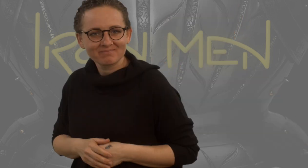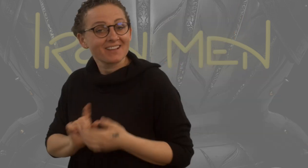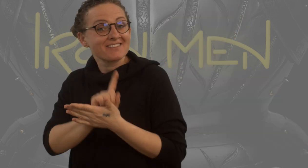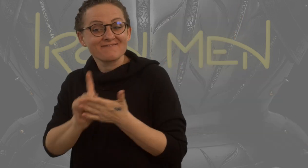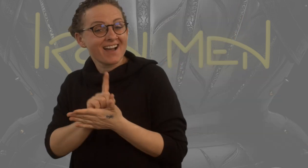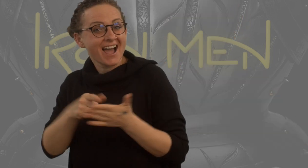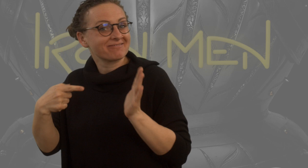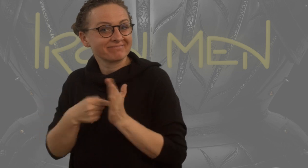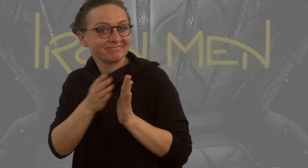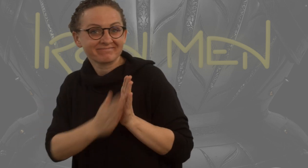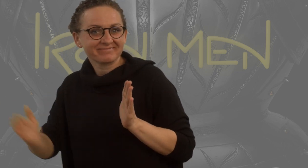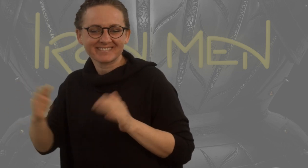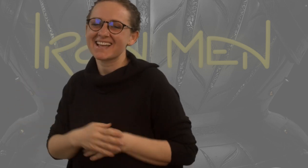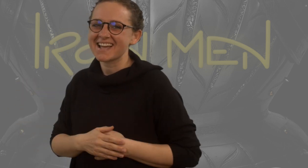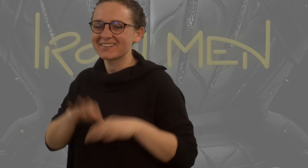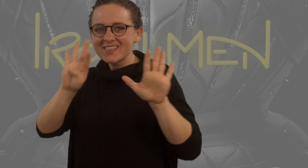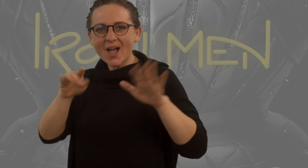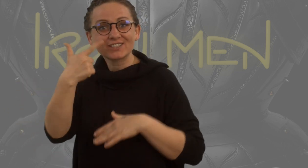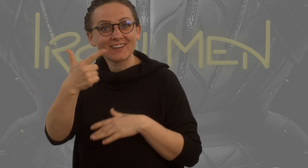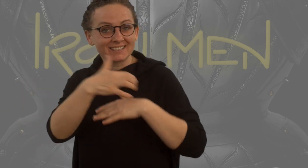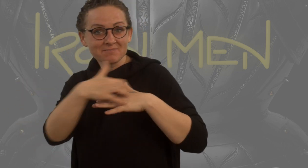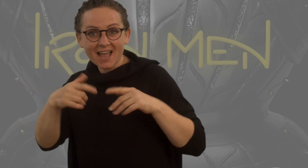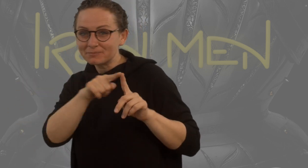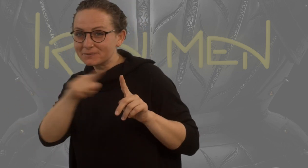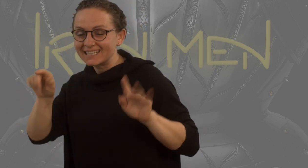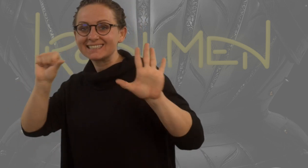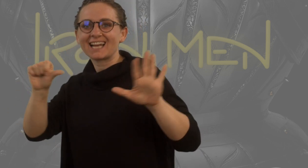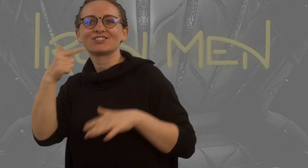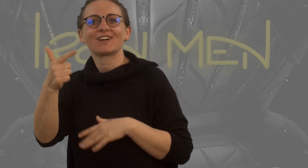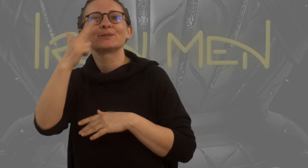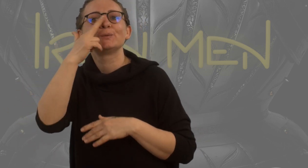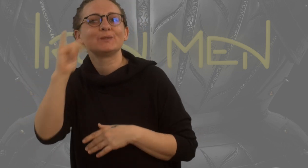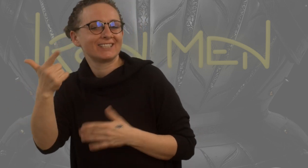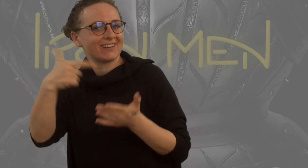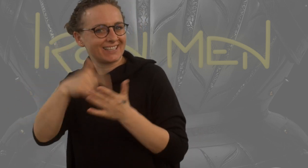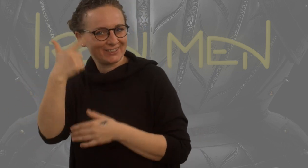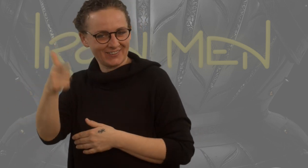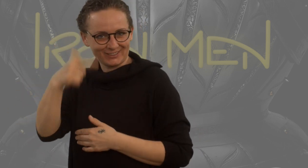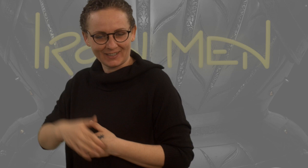29. März 2022 - 26. Juni 2022